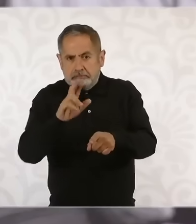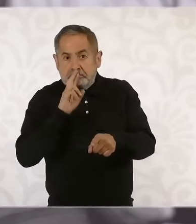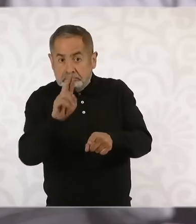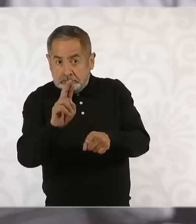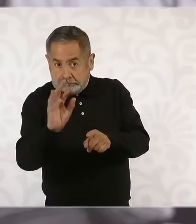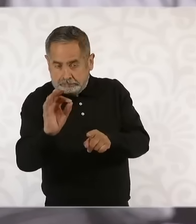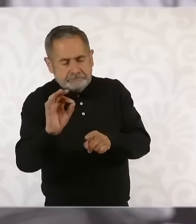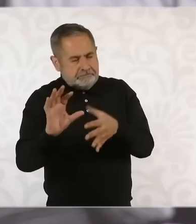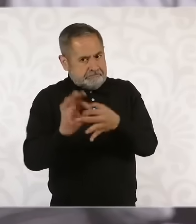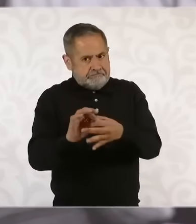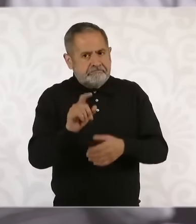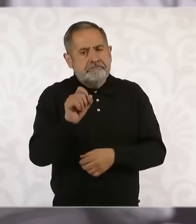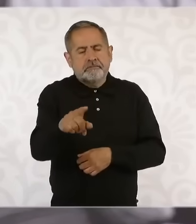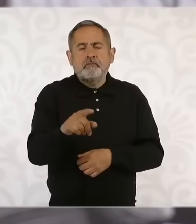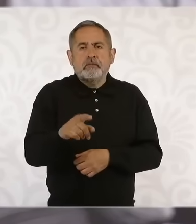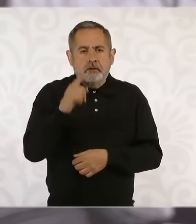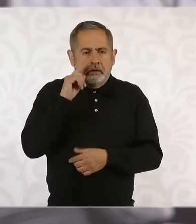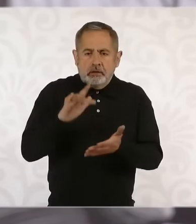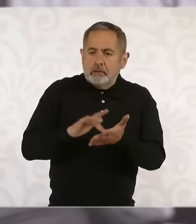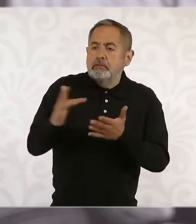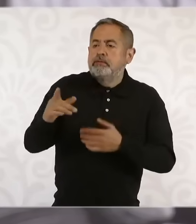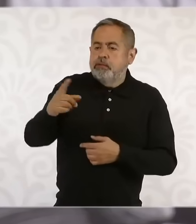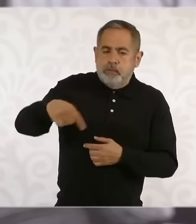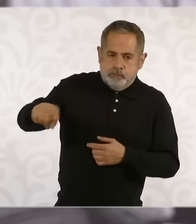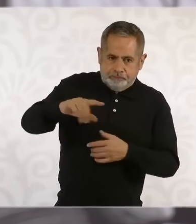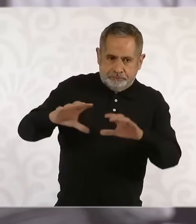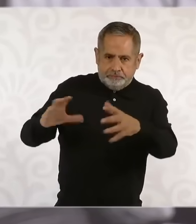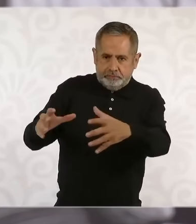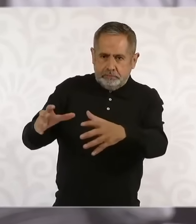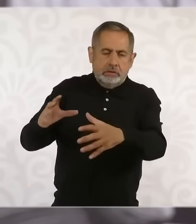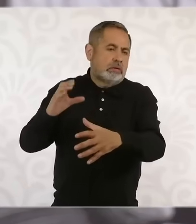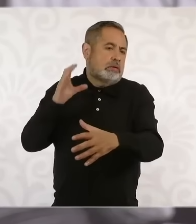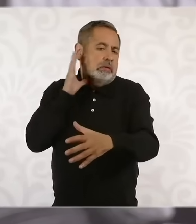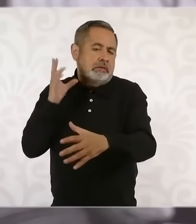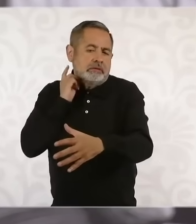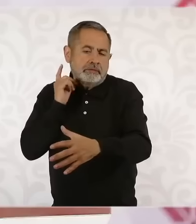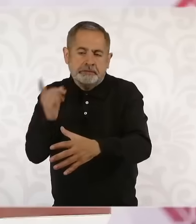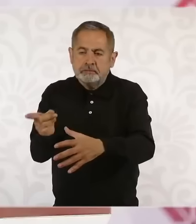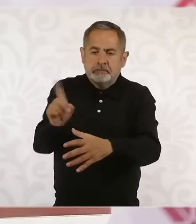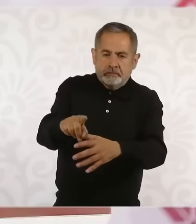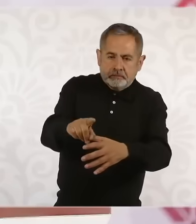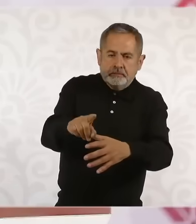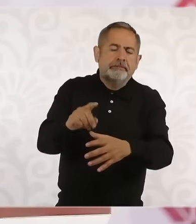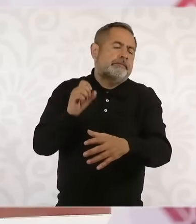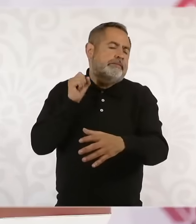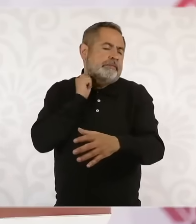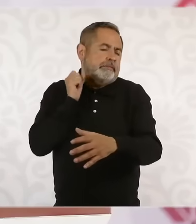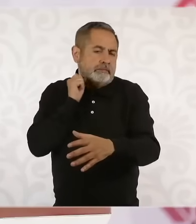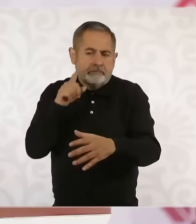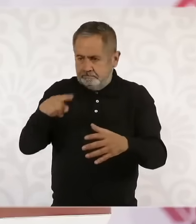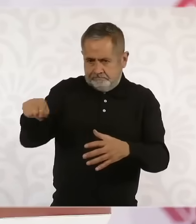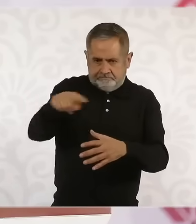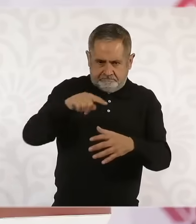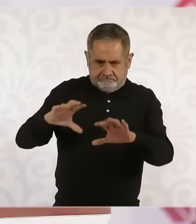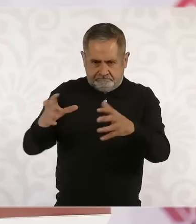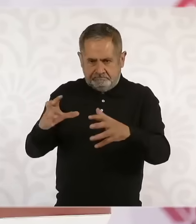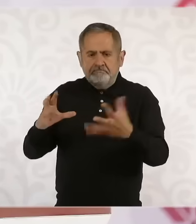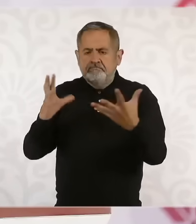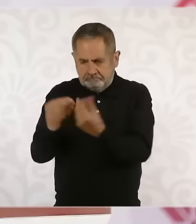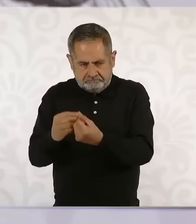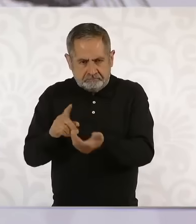pregunta para agradecer a la Cámara de Diputados, a legisladoras y legisladores. También en el